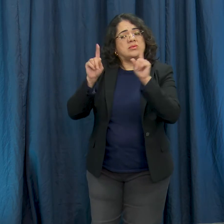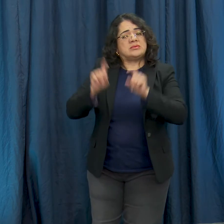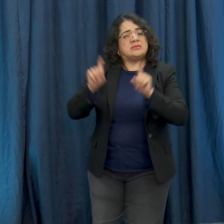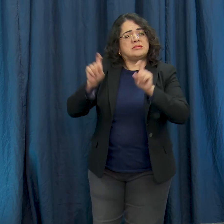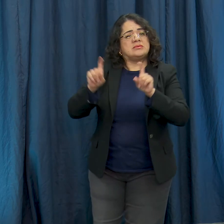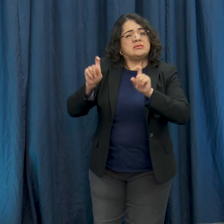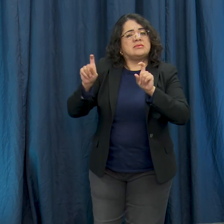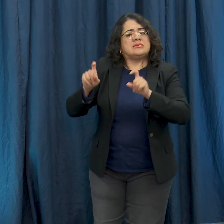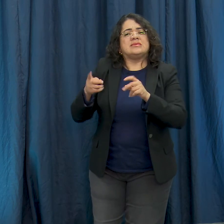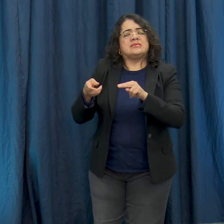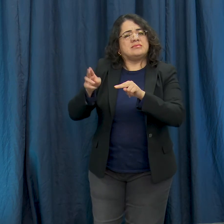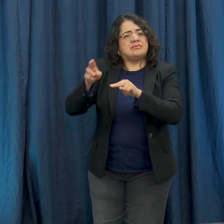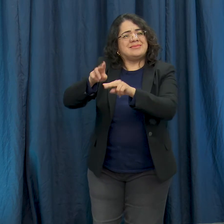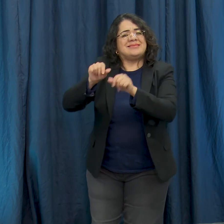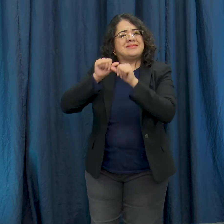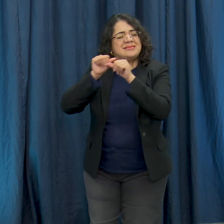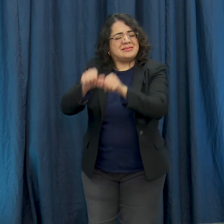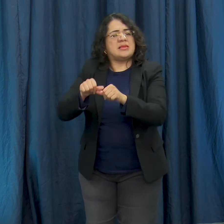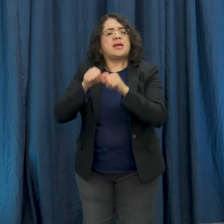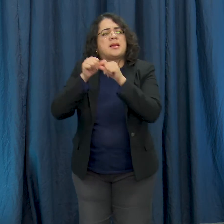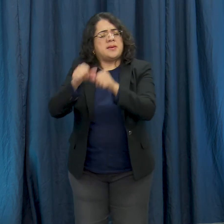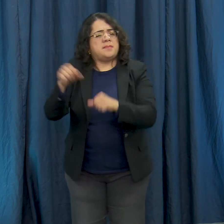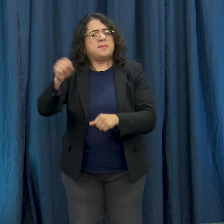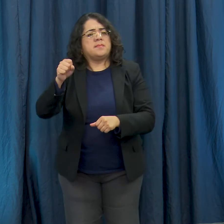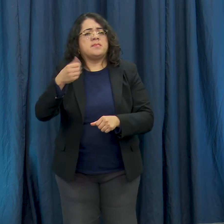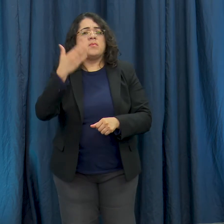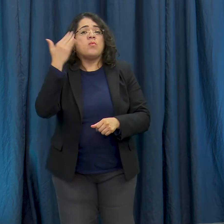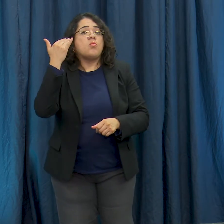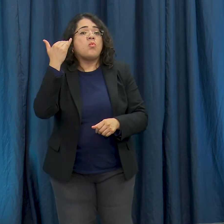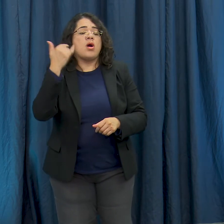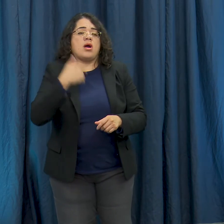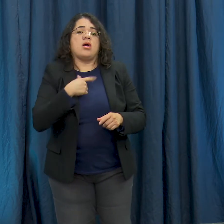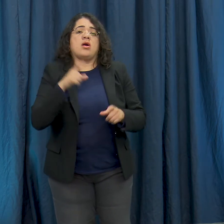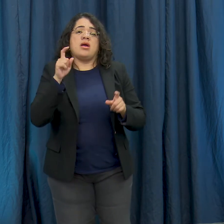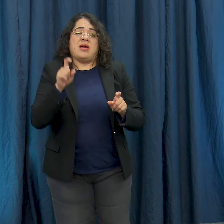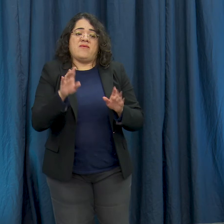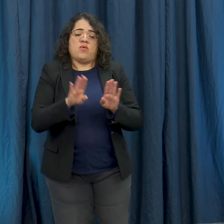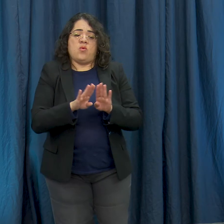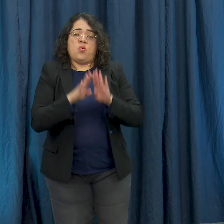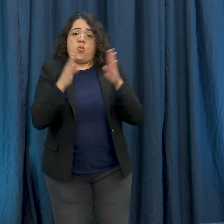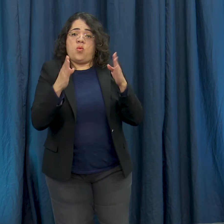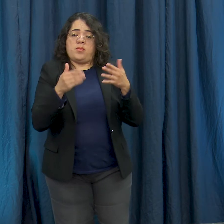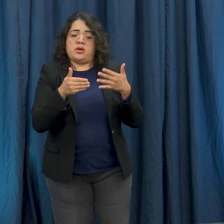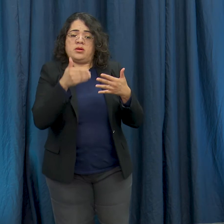los próximos Passos del proceso de Apertura si tienes in tomas de